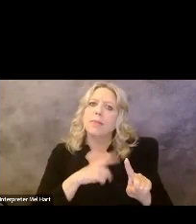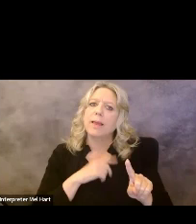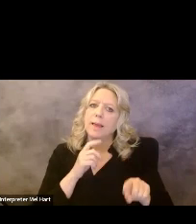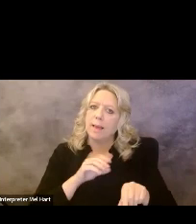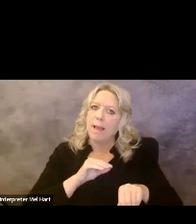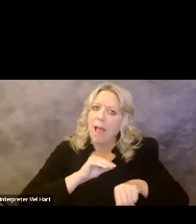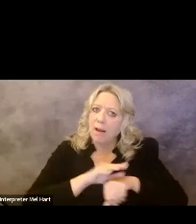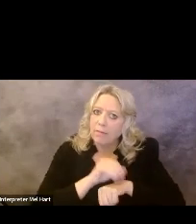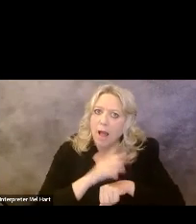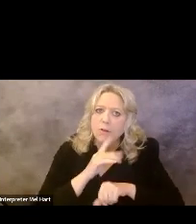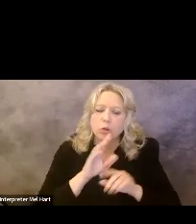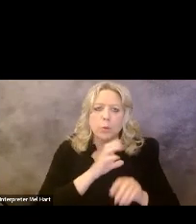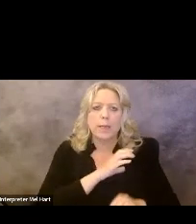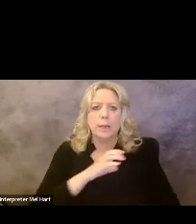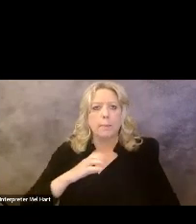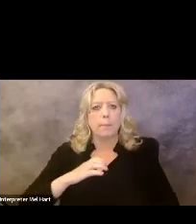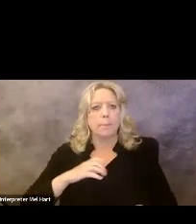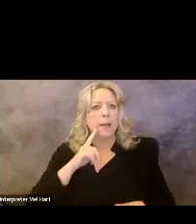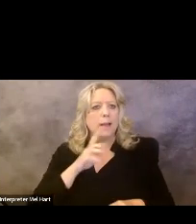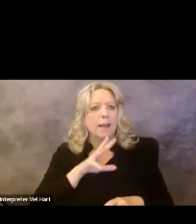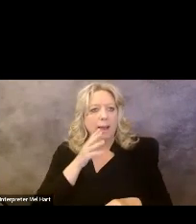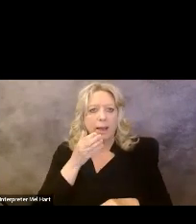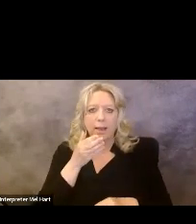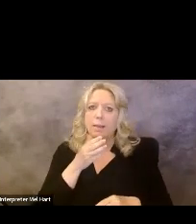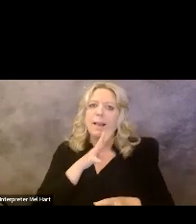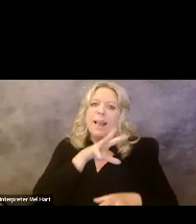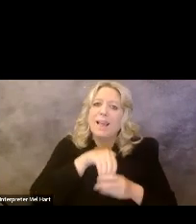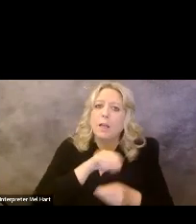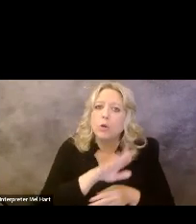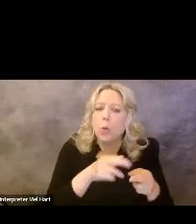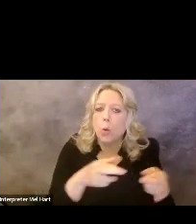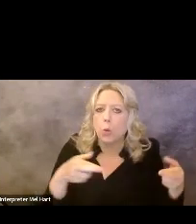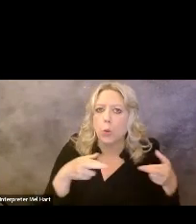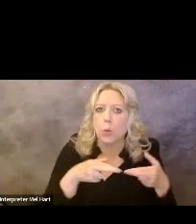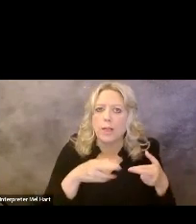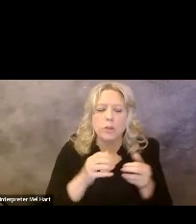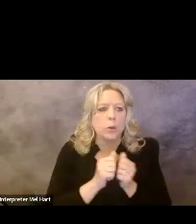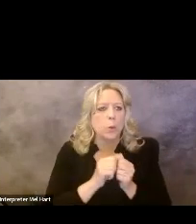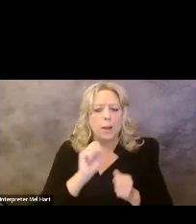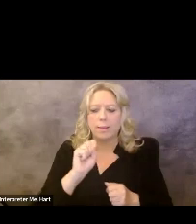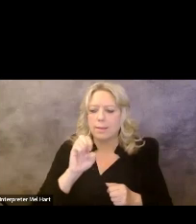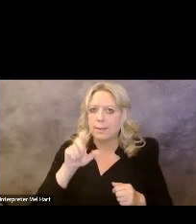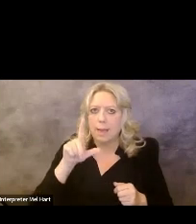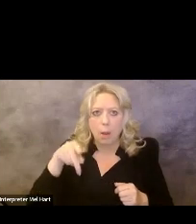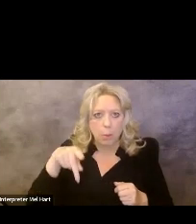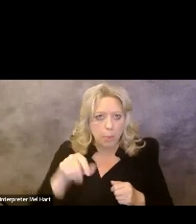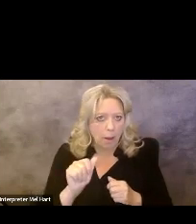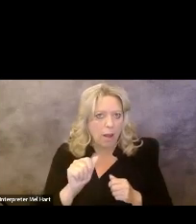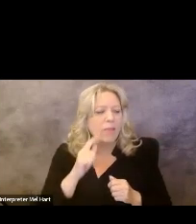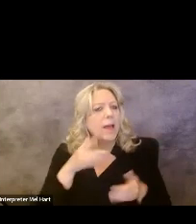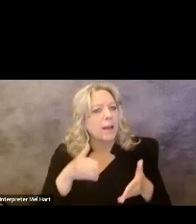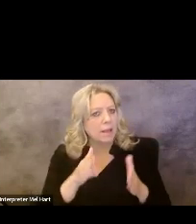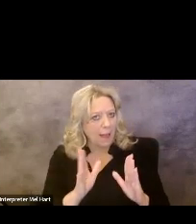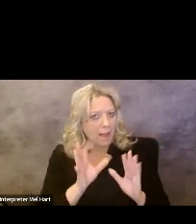el departamento SELPA que permite a las familias aprender procesos, pero también les permite